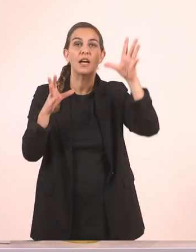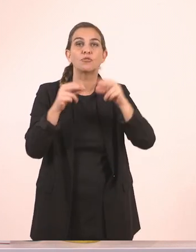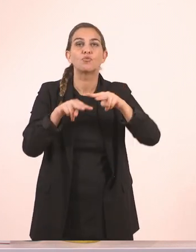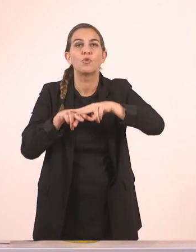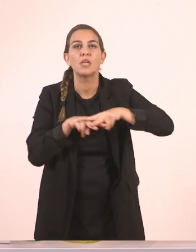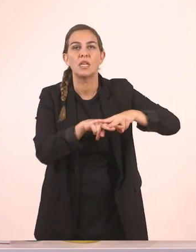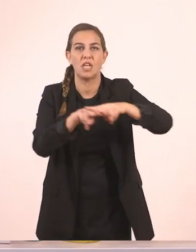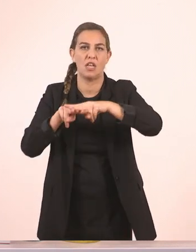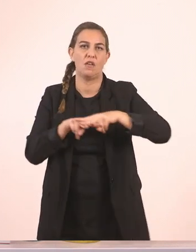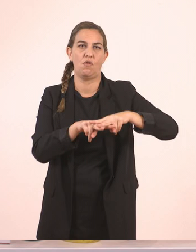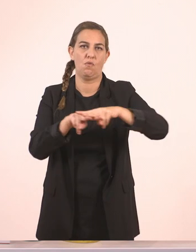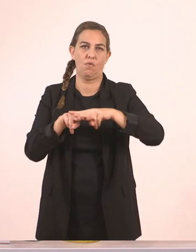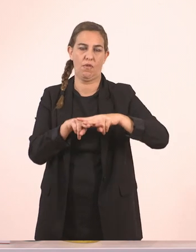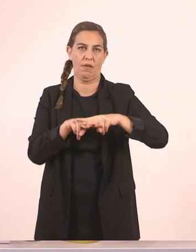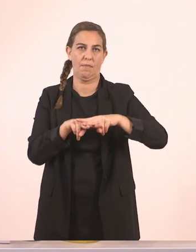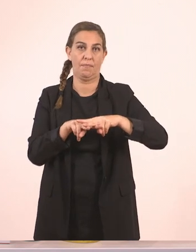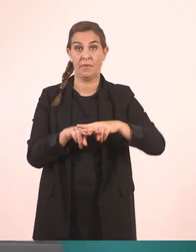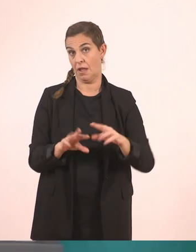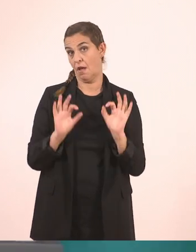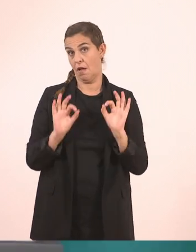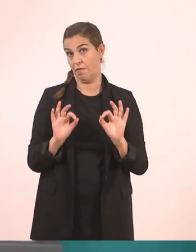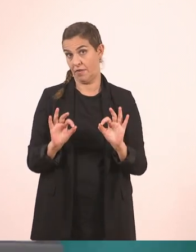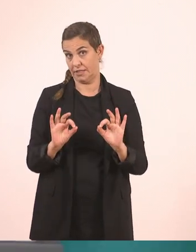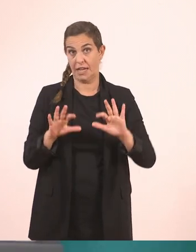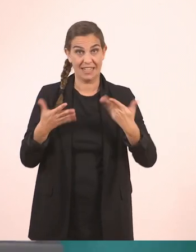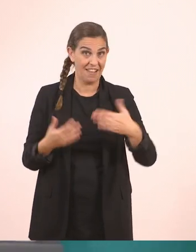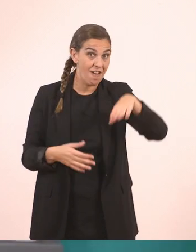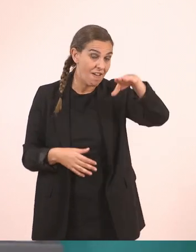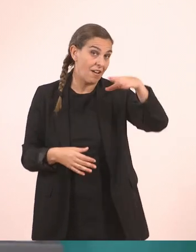Στην πραγματικότητα βέβαια ο Χριστός δεν είναι βασιλιάς με την κοσμική έννοια.